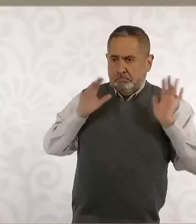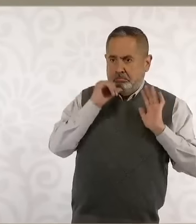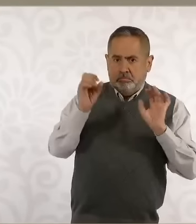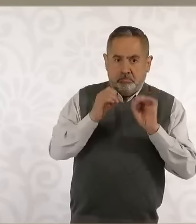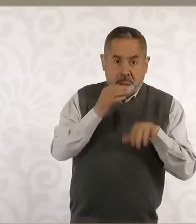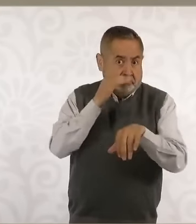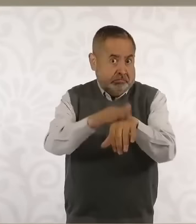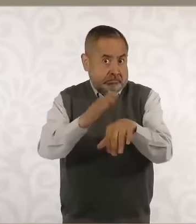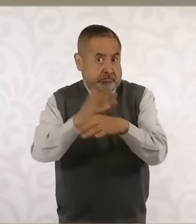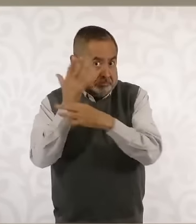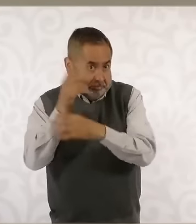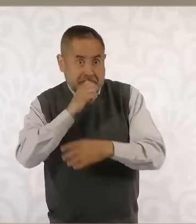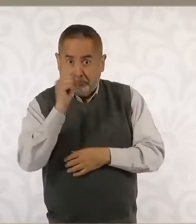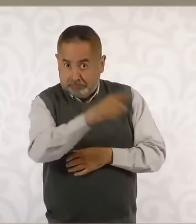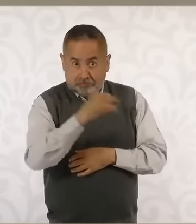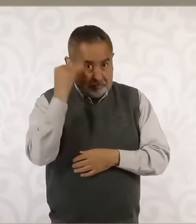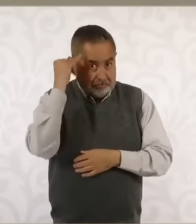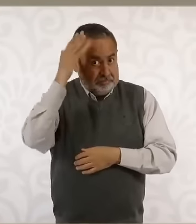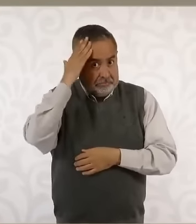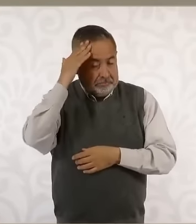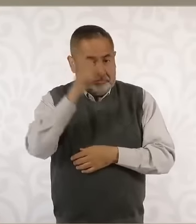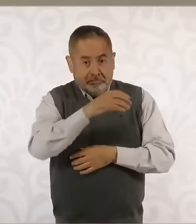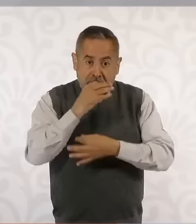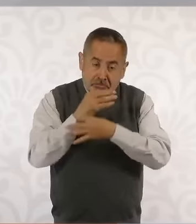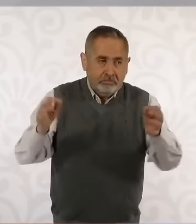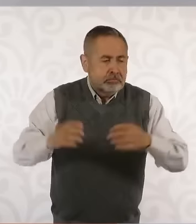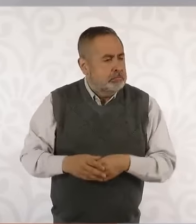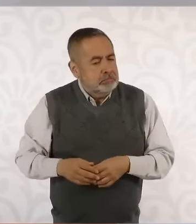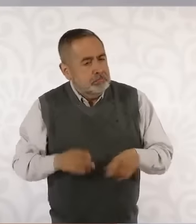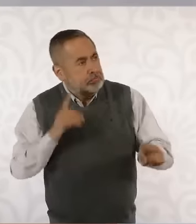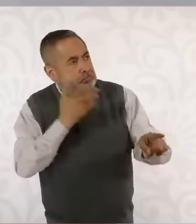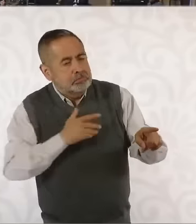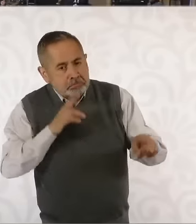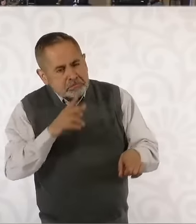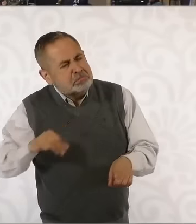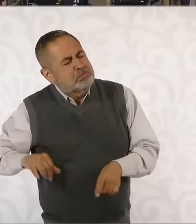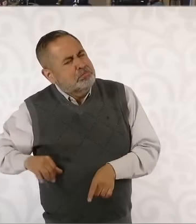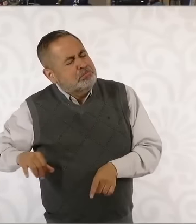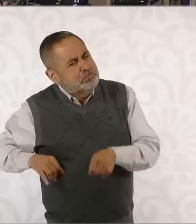lo que ha mencionado el líder original de ese movimiento. Interesante. Sí. E aprovechando ya